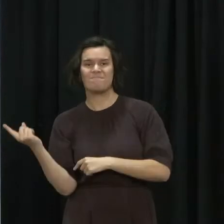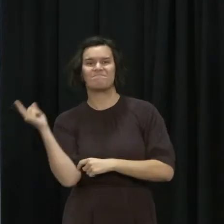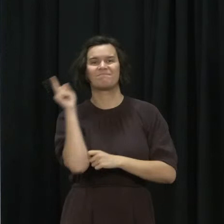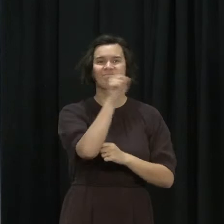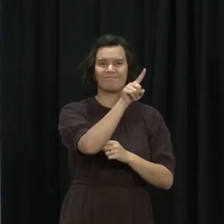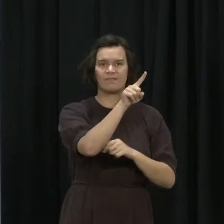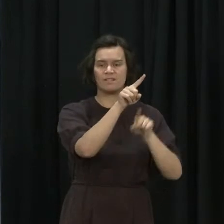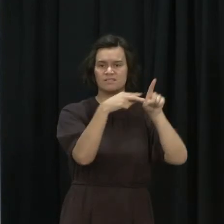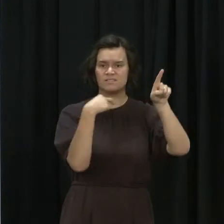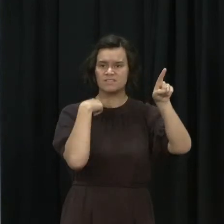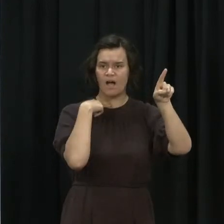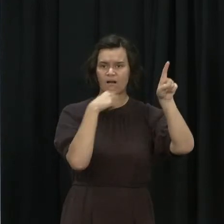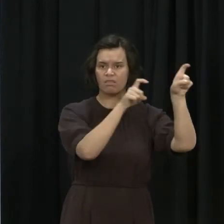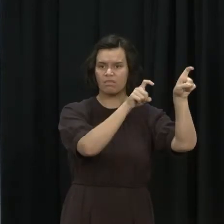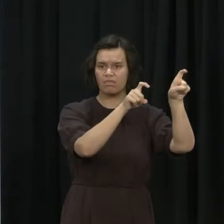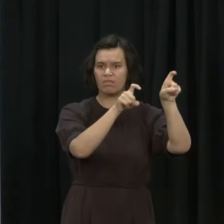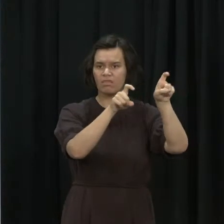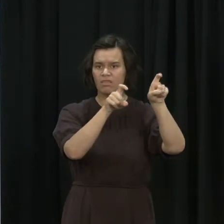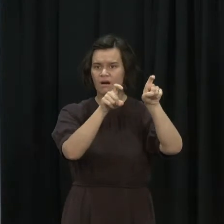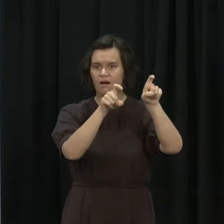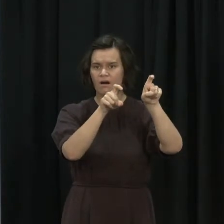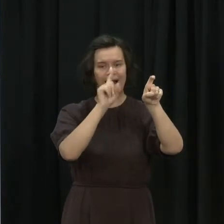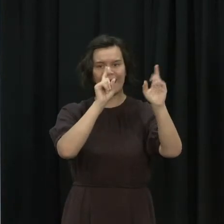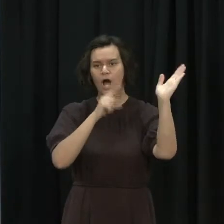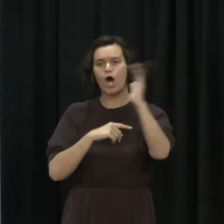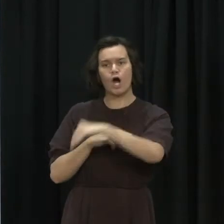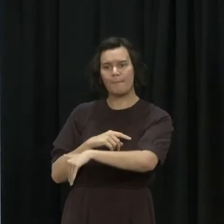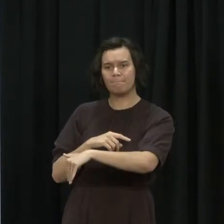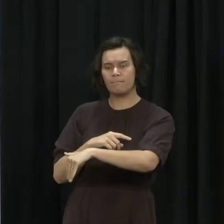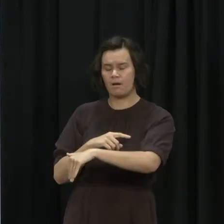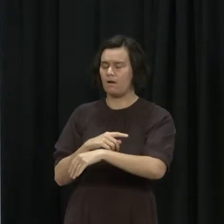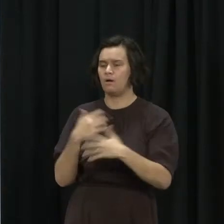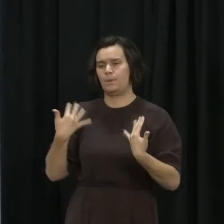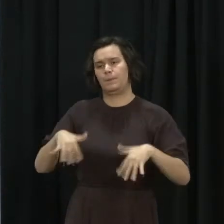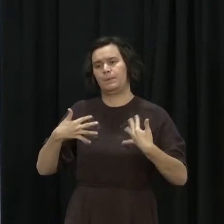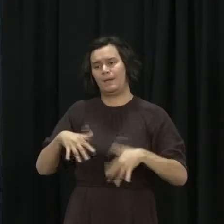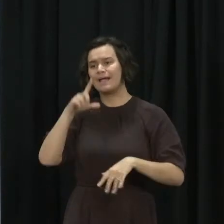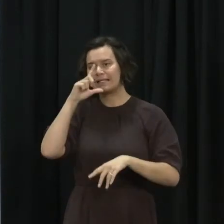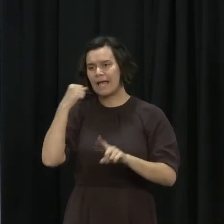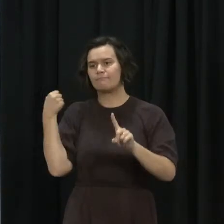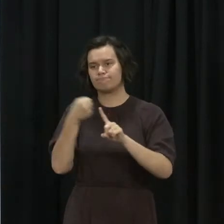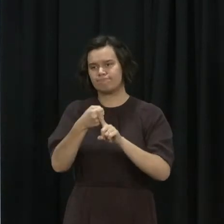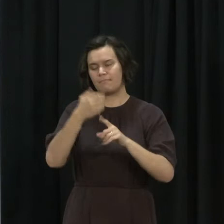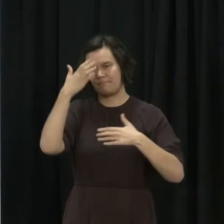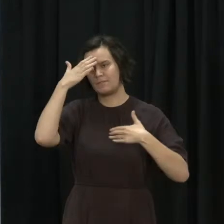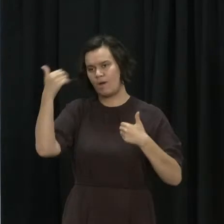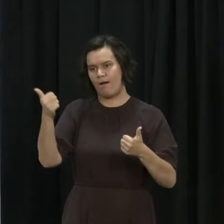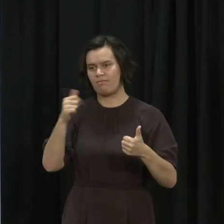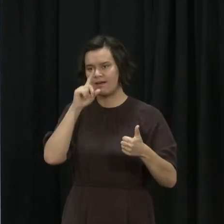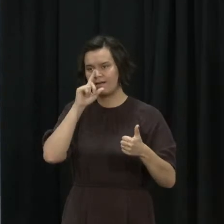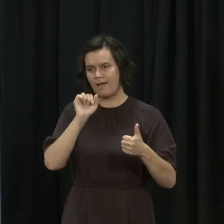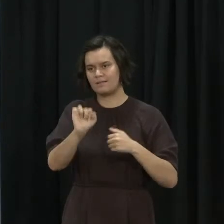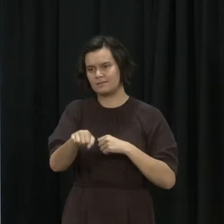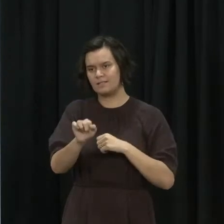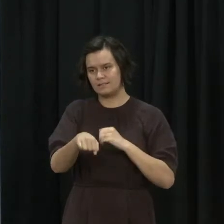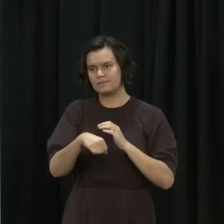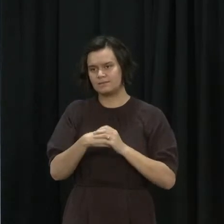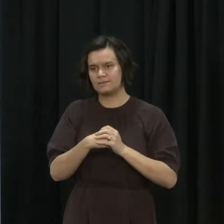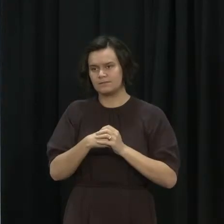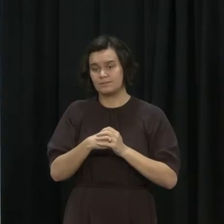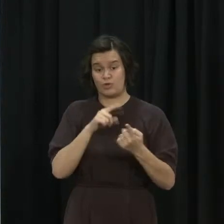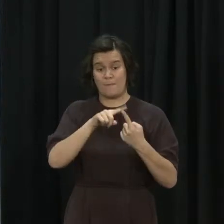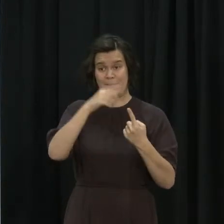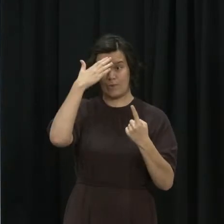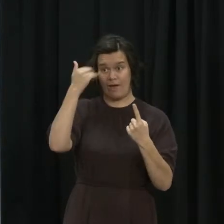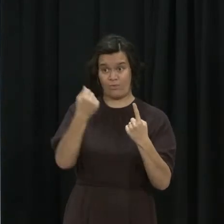reira nga paanga o te oranga.